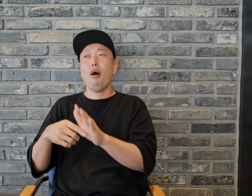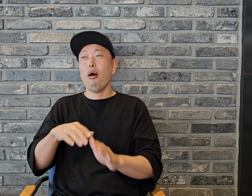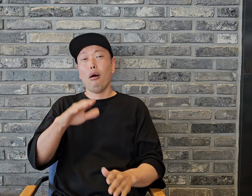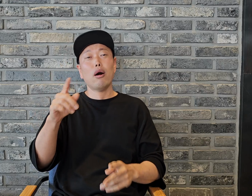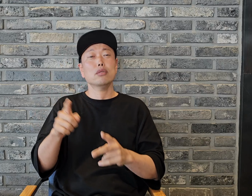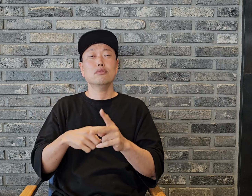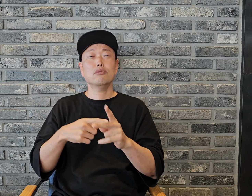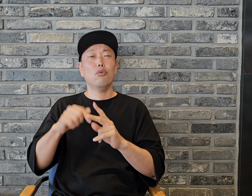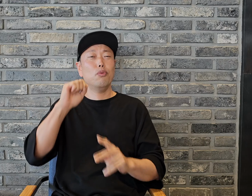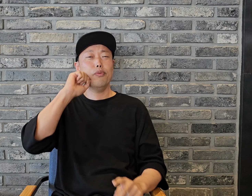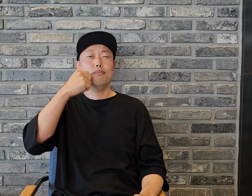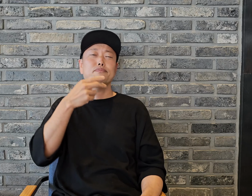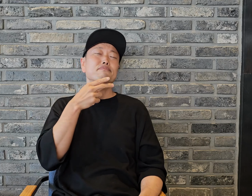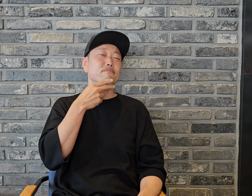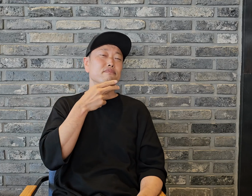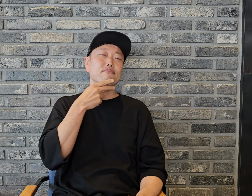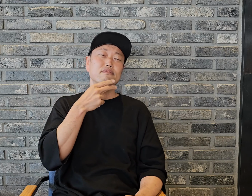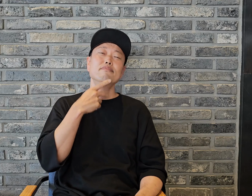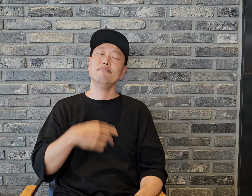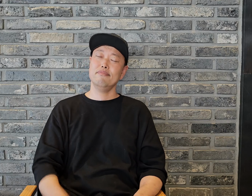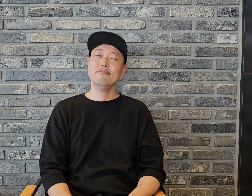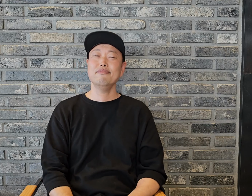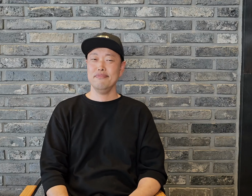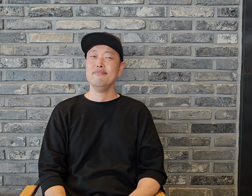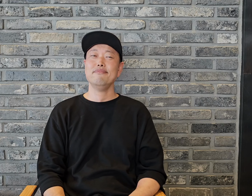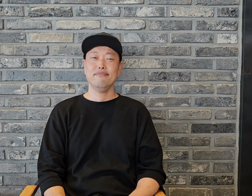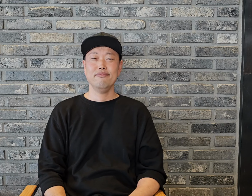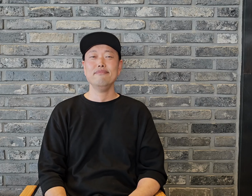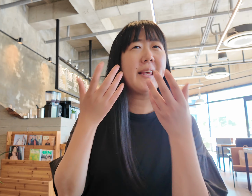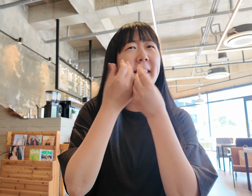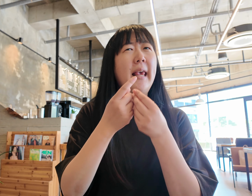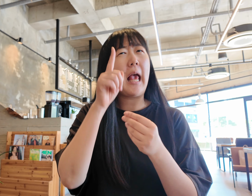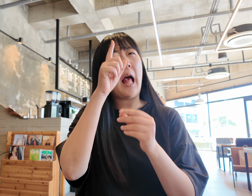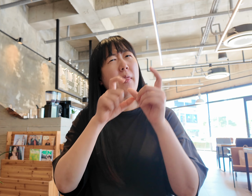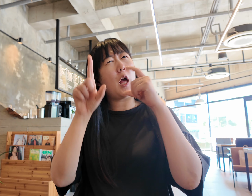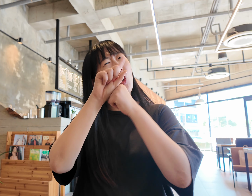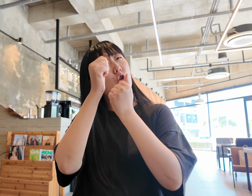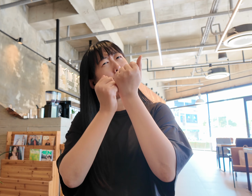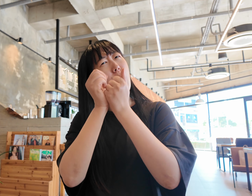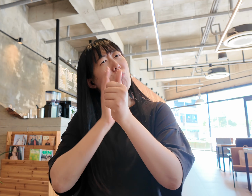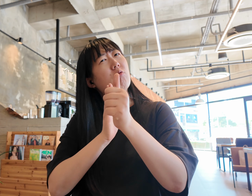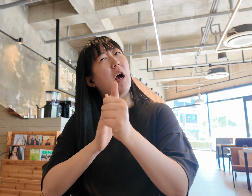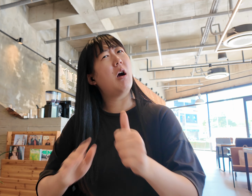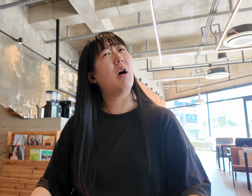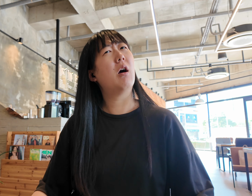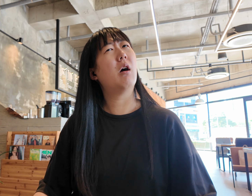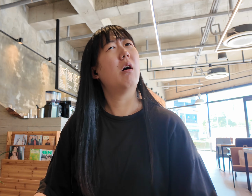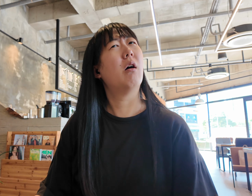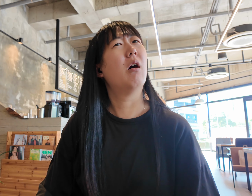すべてを理解するのは難しくありません。 もう一つだけ例を挙げて説明してください。